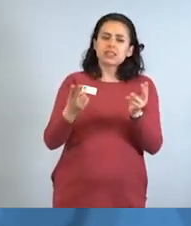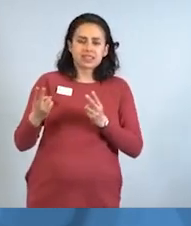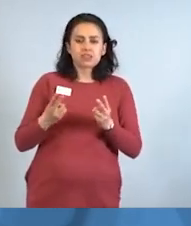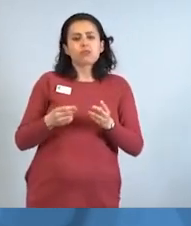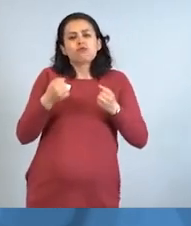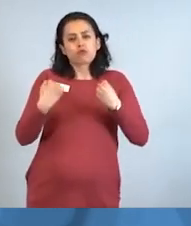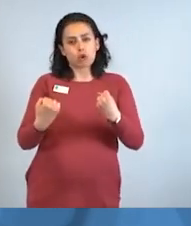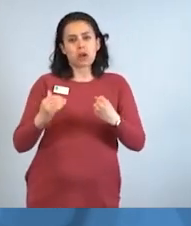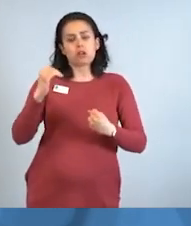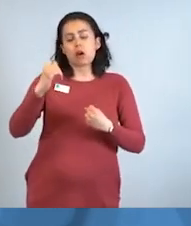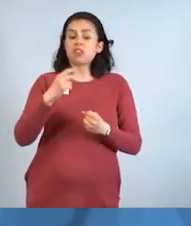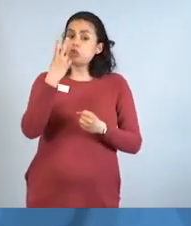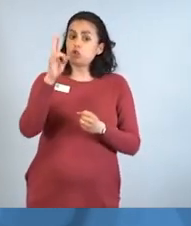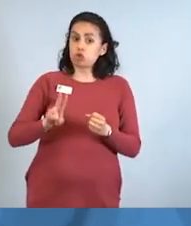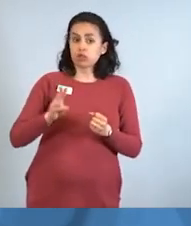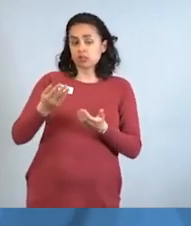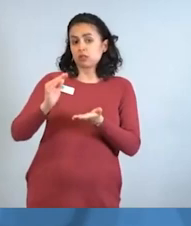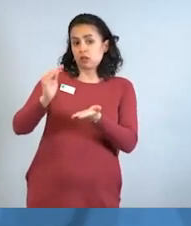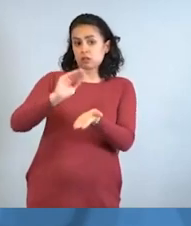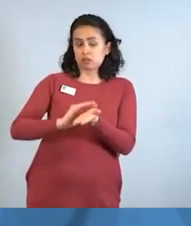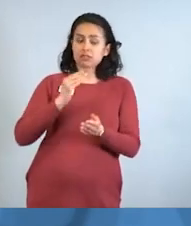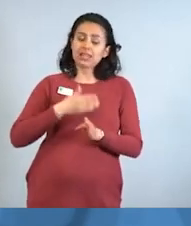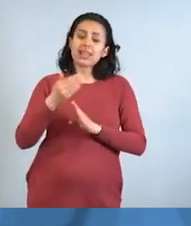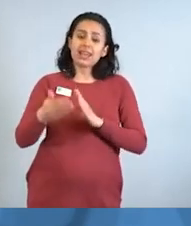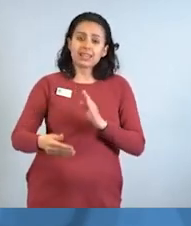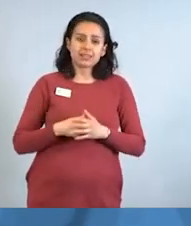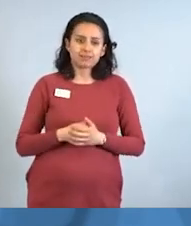Harvinaisista haittareaktioista RNA-rokotteilla tiedetään,